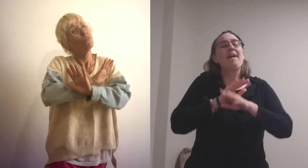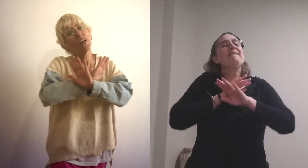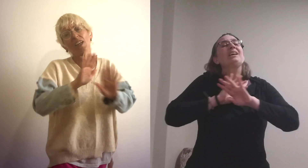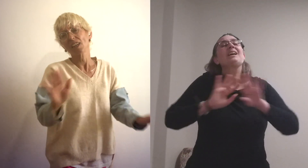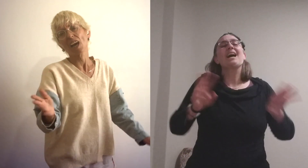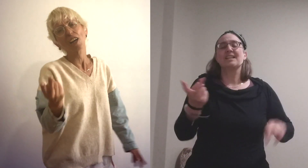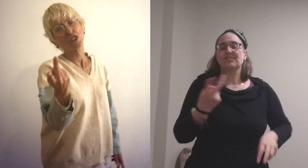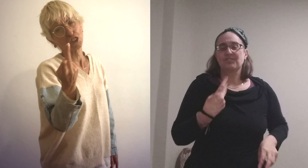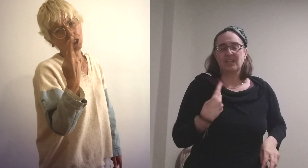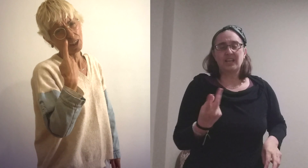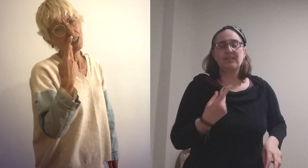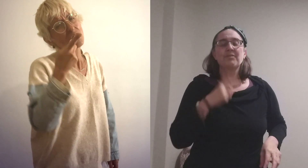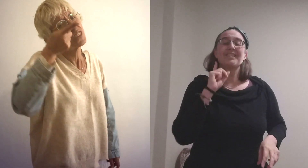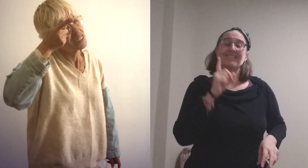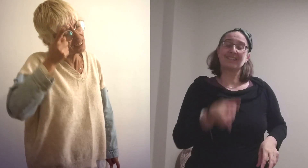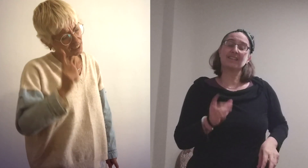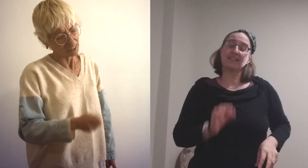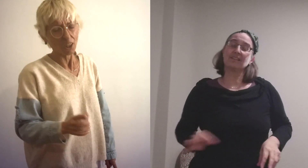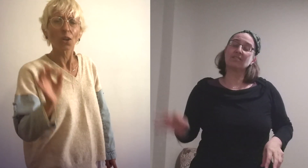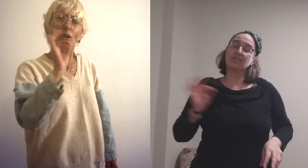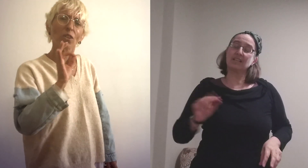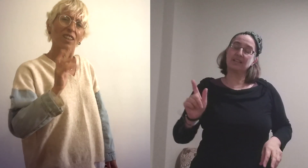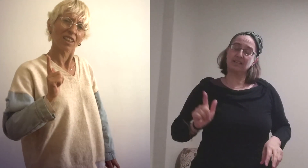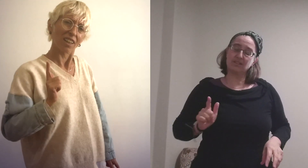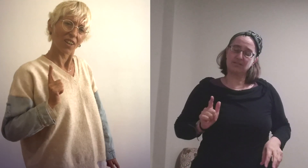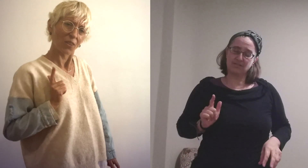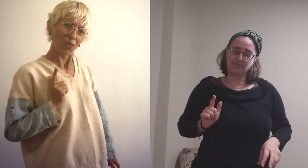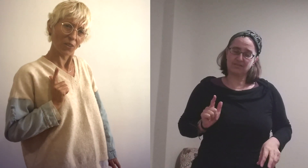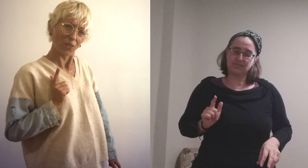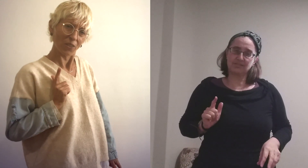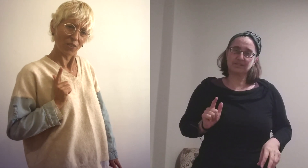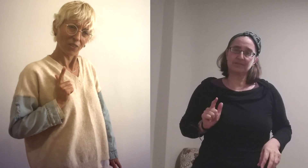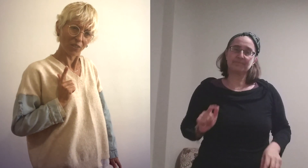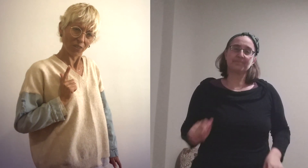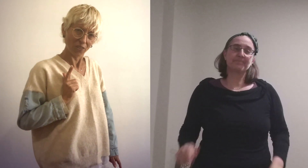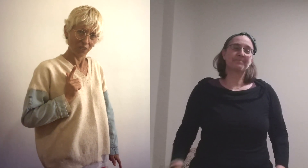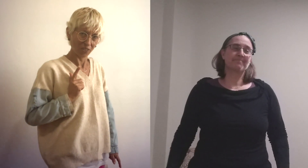ורק לשתינו יצטרך עוד לחכות